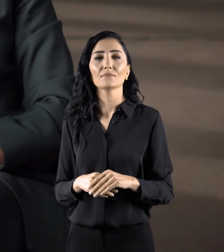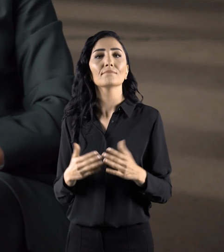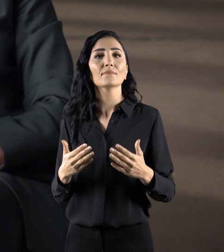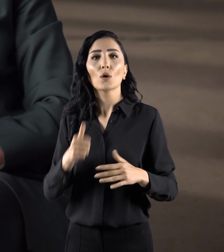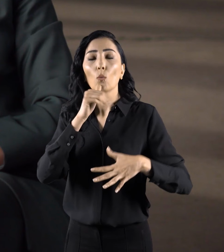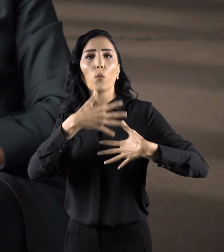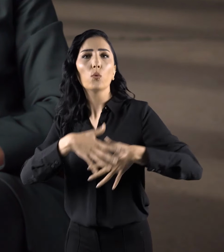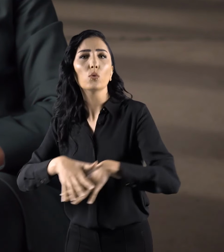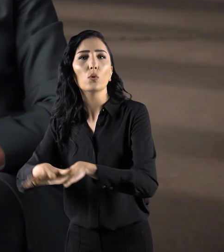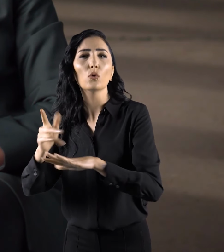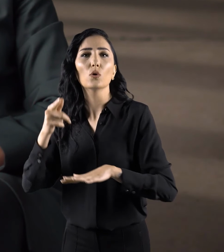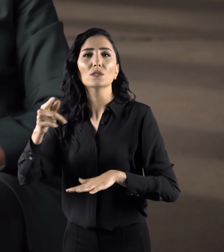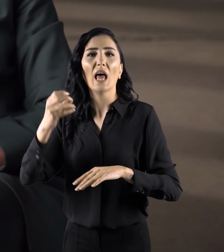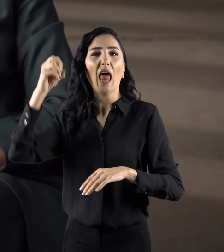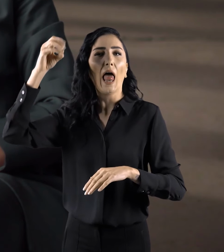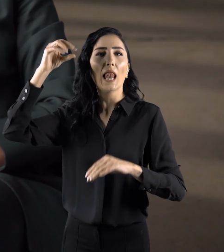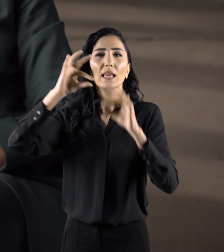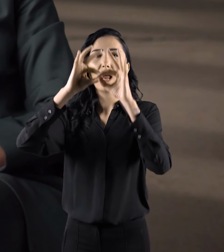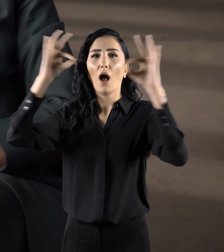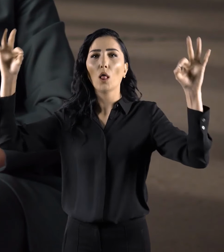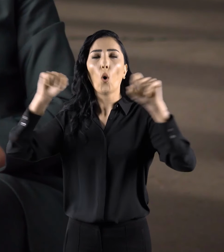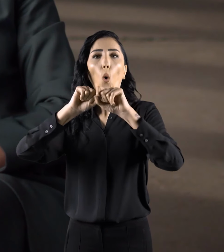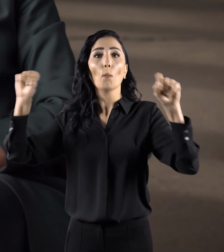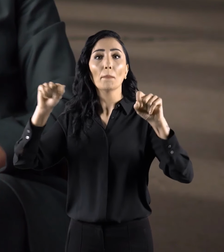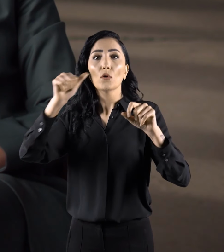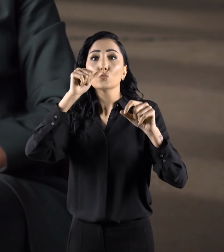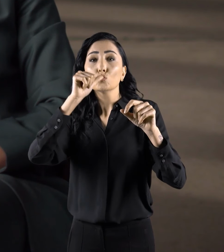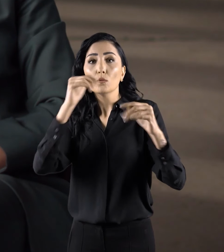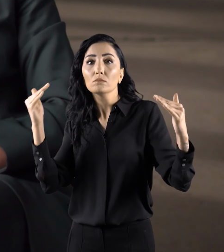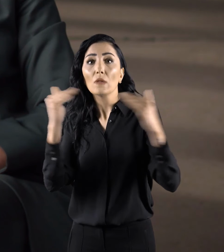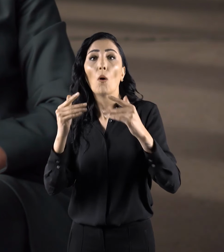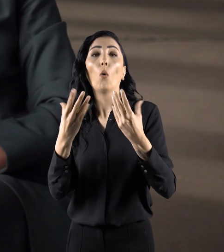Sel sırasında enerji hatları kopabilir ve bu kablolar su ile temas edebilir.